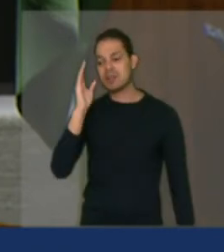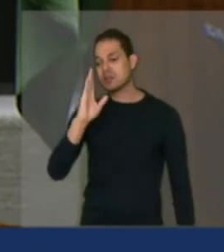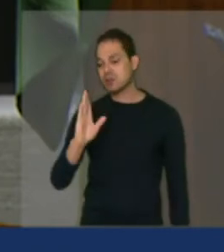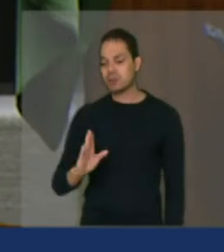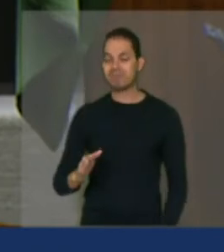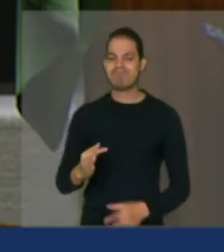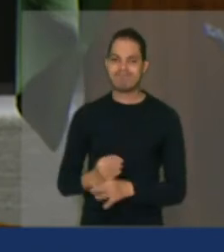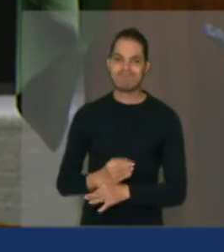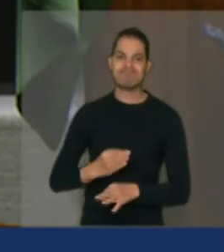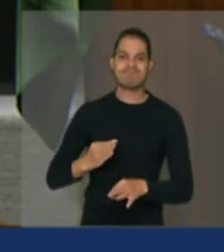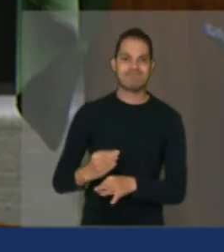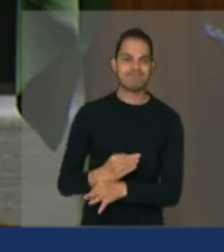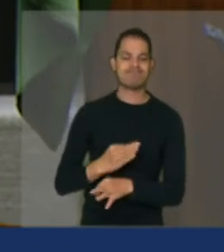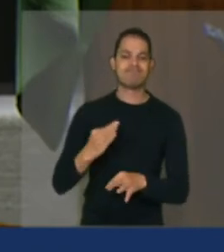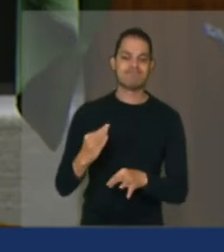VIVER EM FUNÇÃO DE ALGUM DESSES VALORES. MAS, UMA COISA